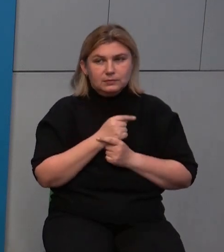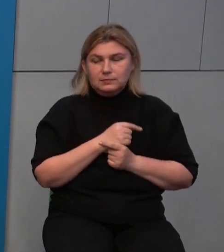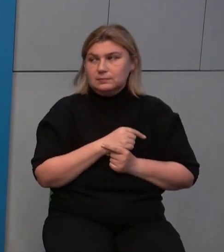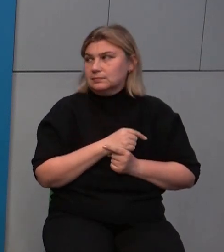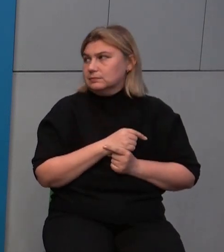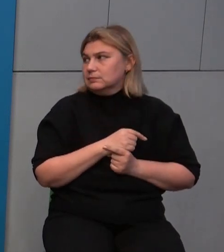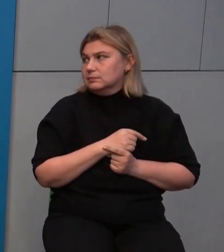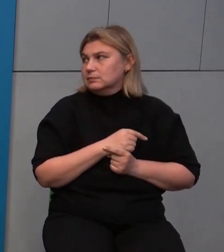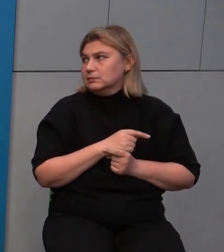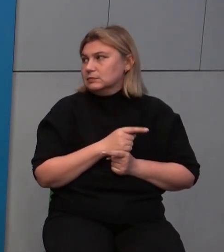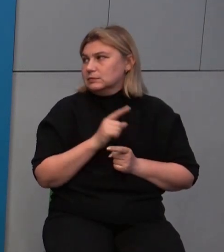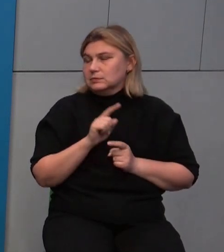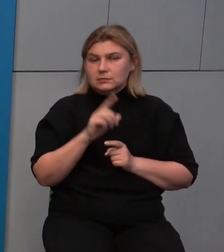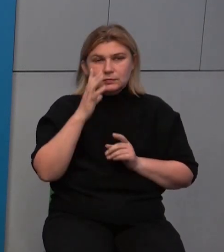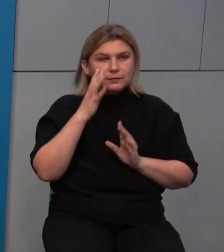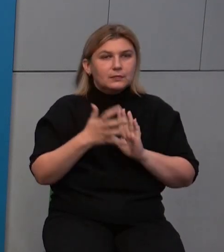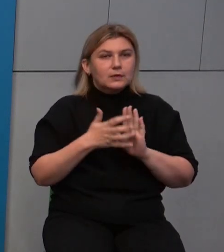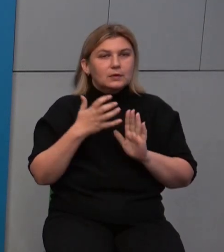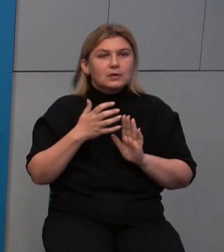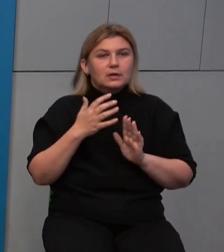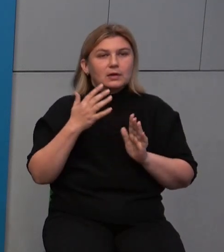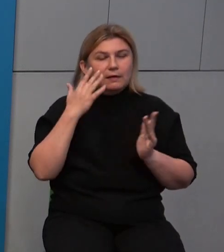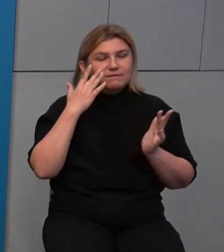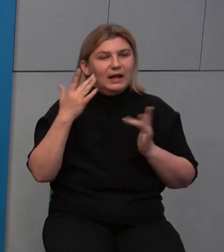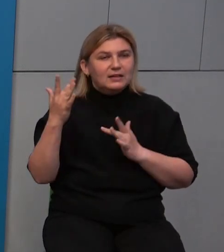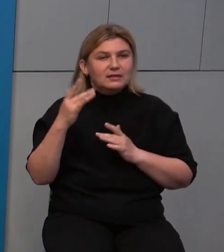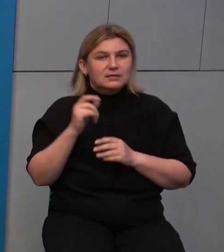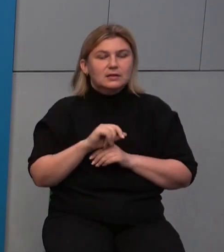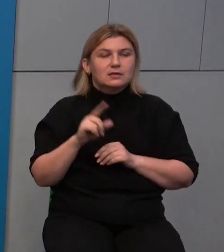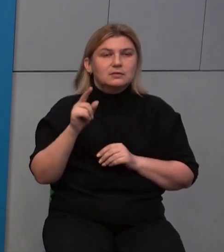Oni też czerpią na przykład z fantasy, żeby pisać powieści polityczne.